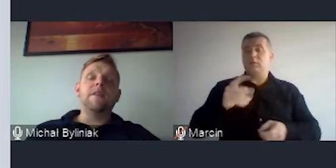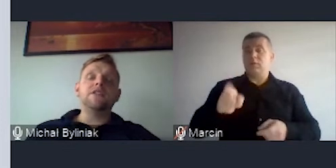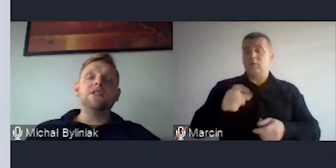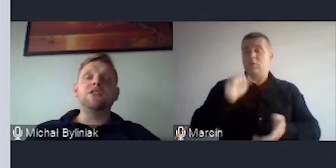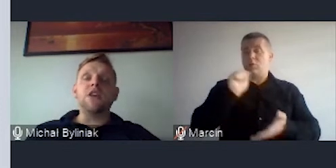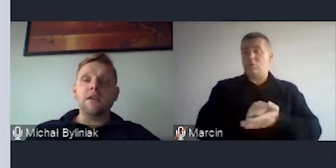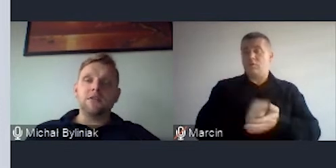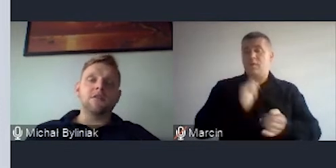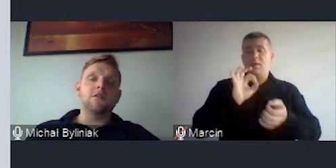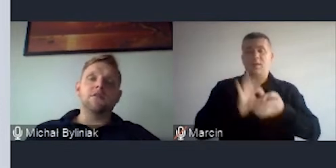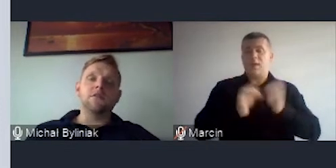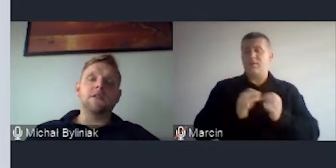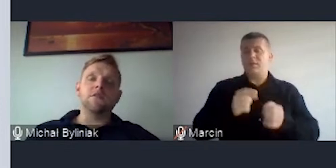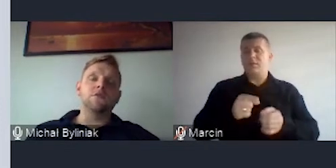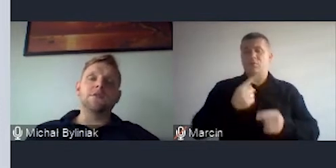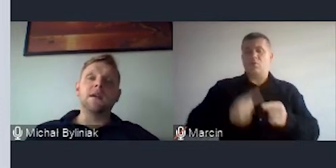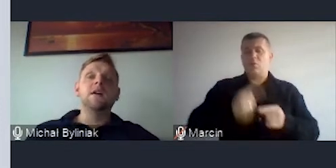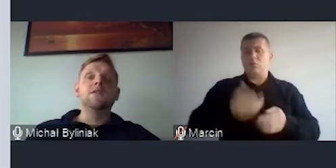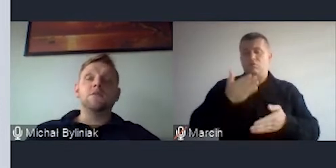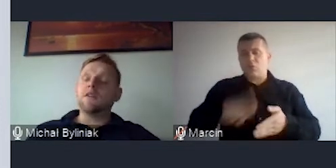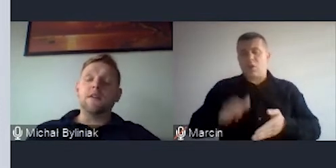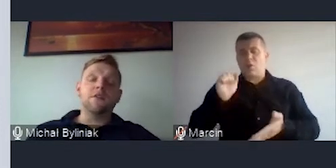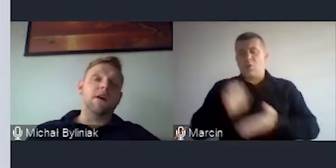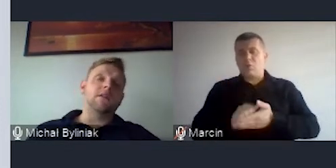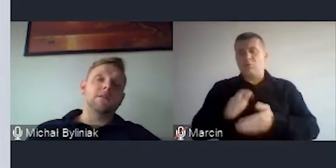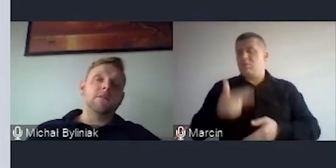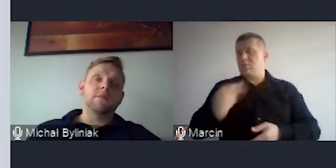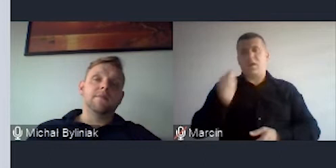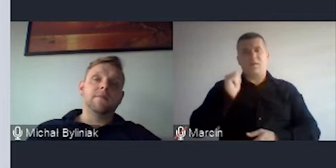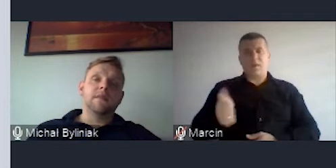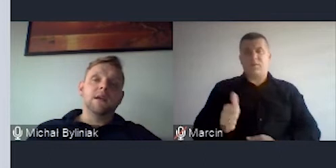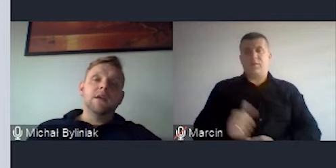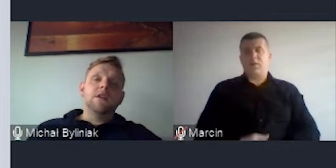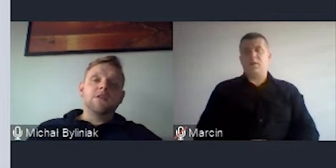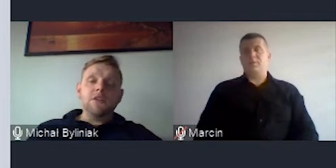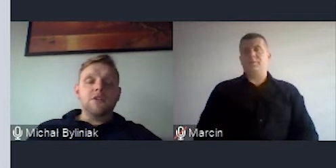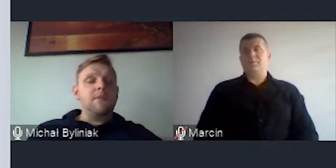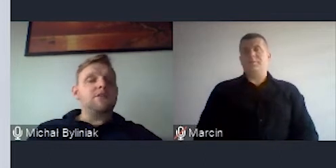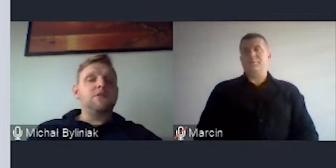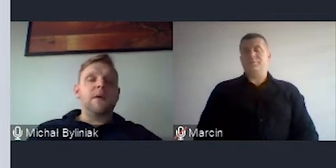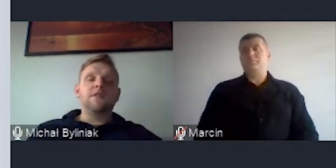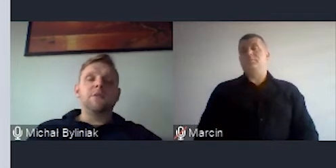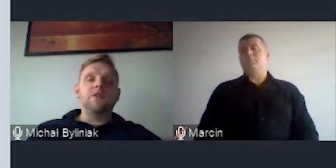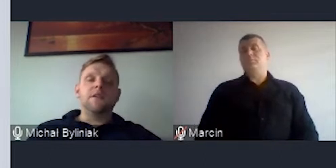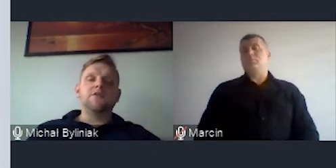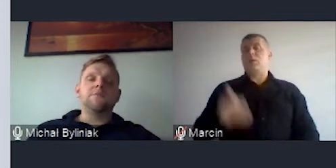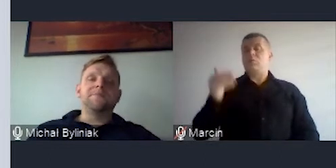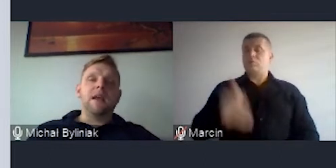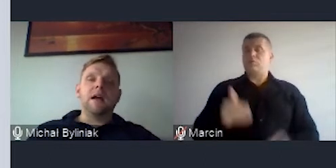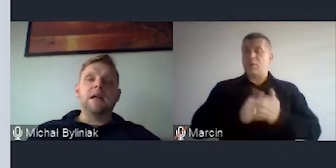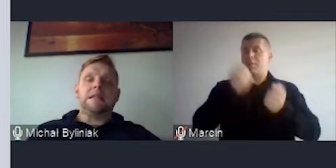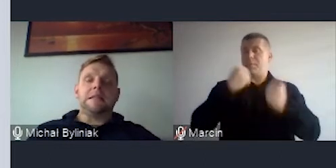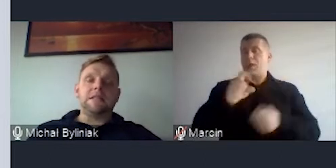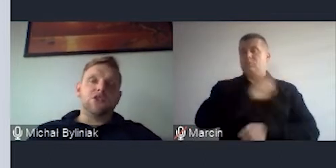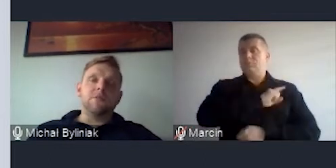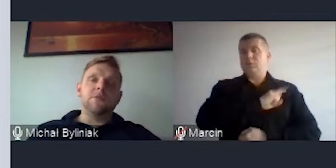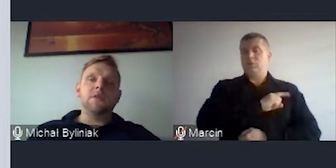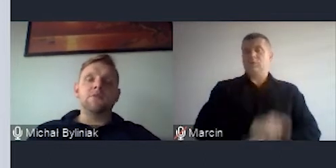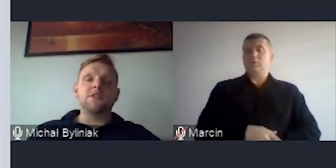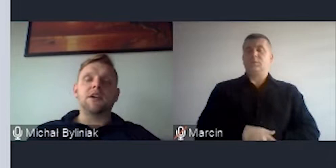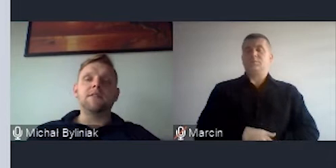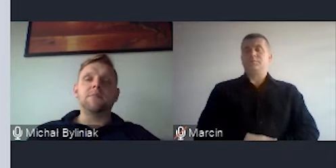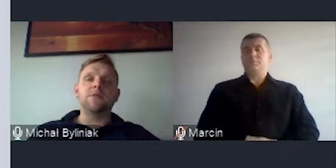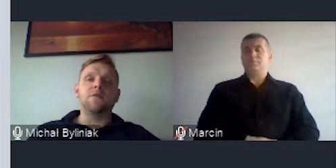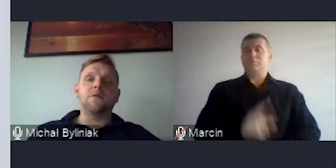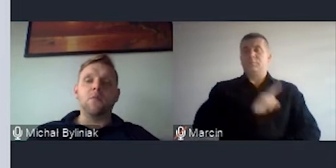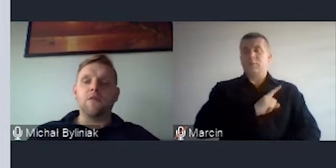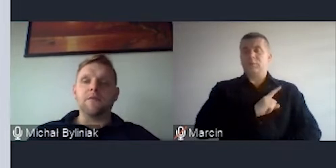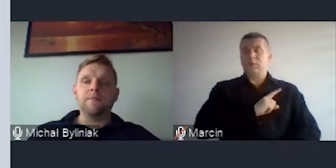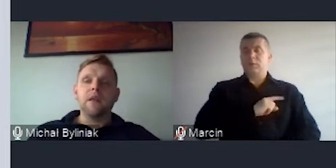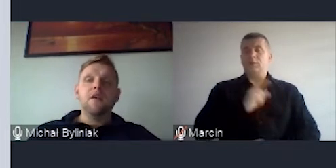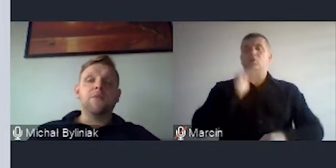nawet jeśli ich część jest dokonywana w gotówce, są niekwalifikowalne. Czyli trzeba się bardzo pilnować, żeby przestrzegać zapisów umowy